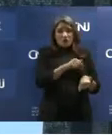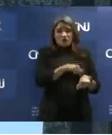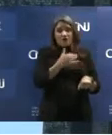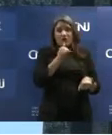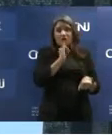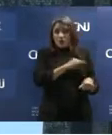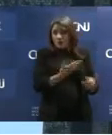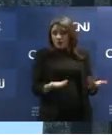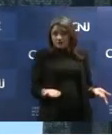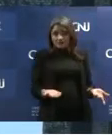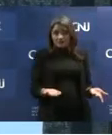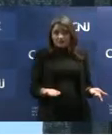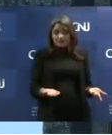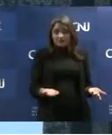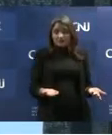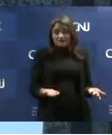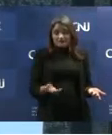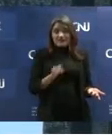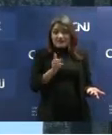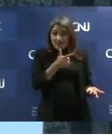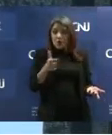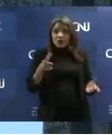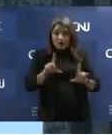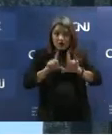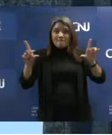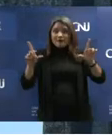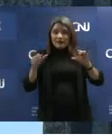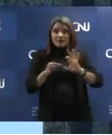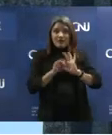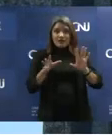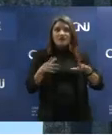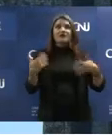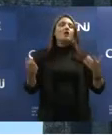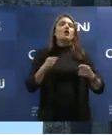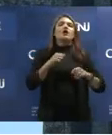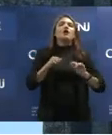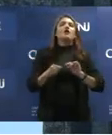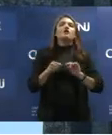Eu fiz uma exposição. Os jornais, principais jornais, fizeram uma grande exposição